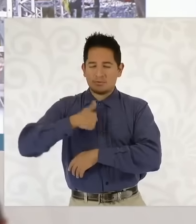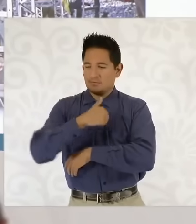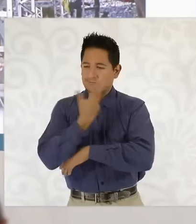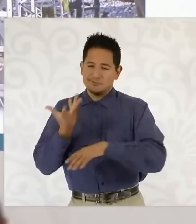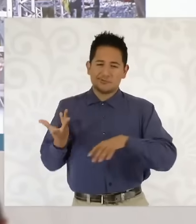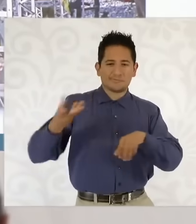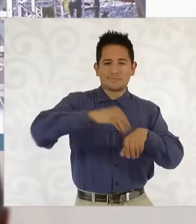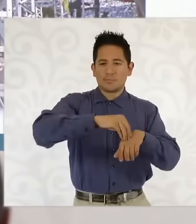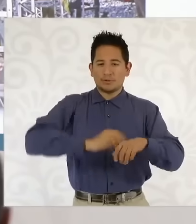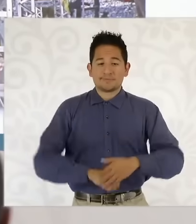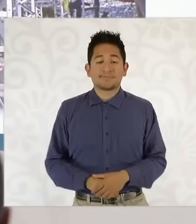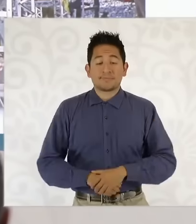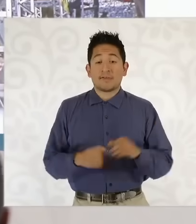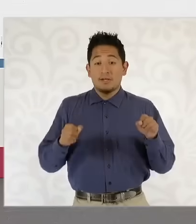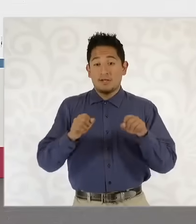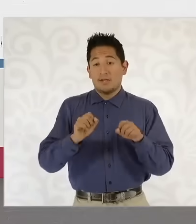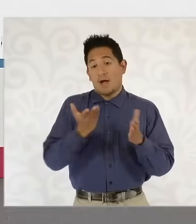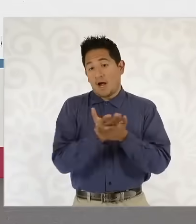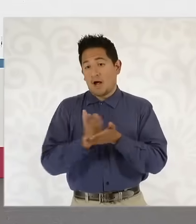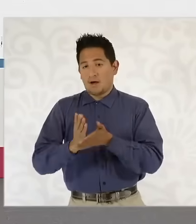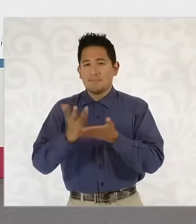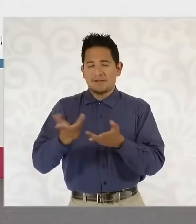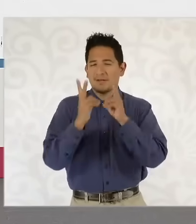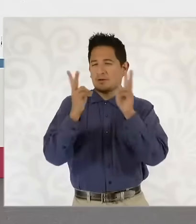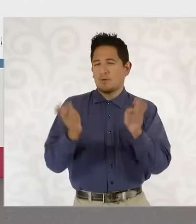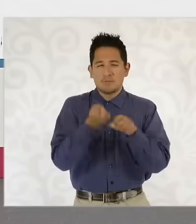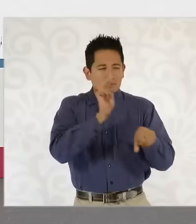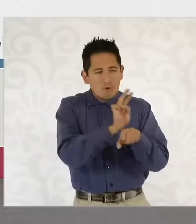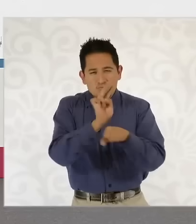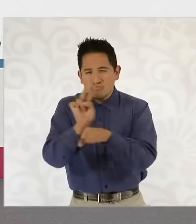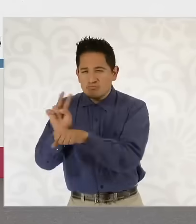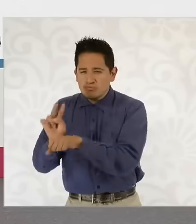importante. Por otro lado, lo que tiene que ver con monitoreo, inspección y pruebas de campo,